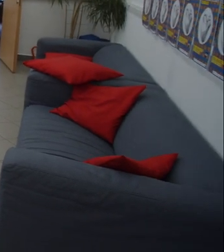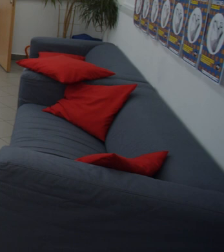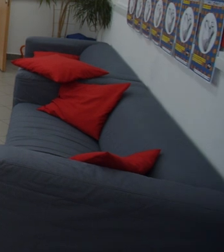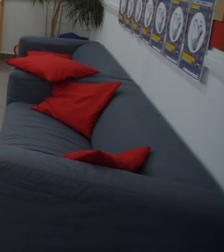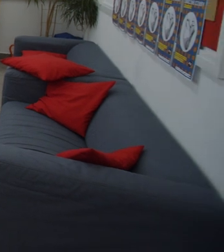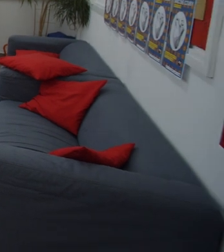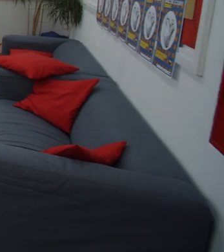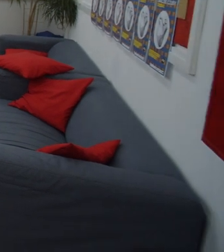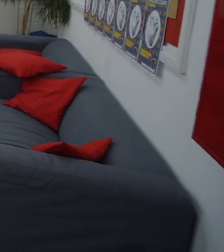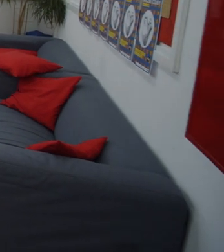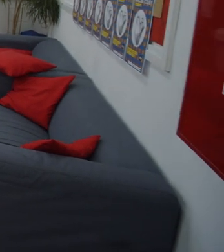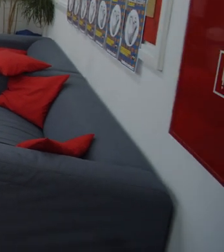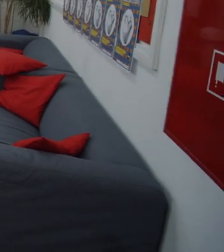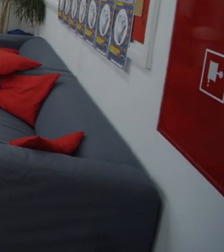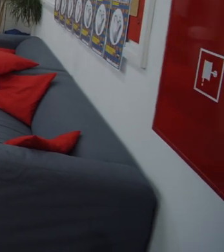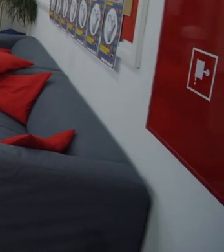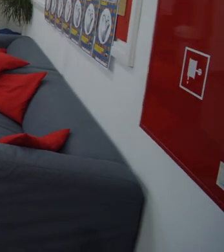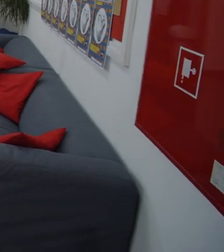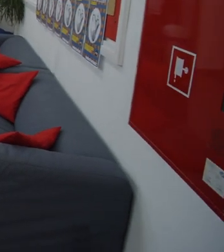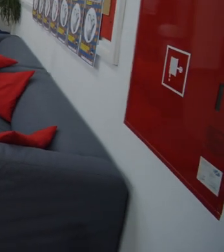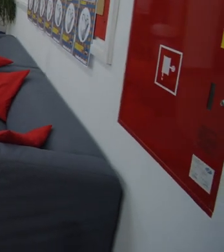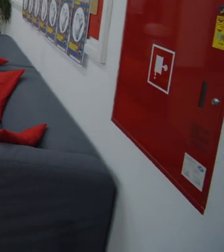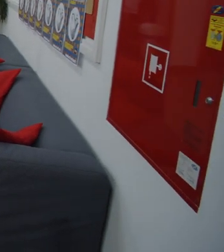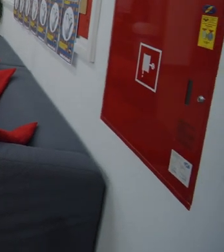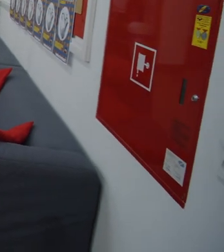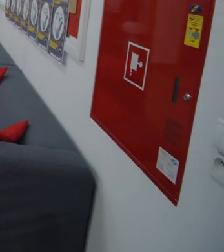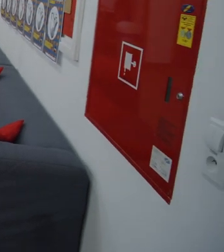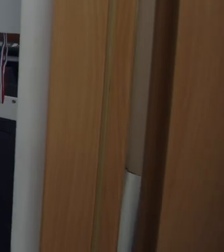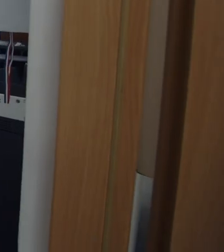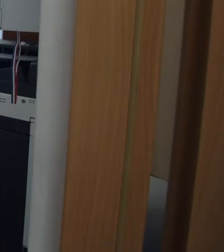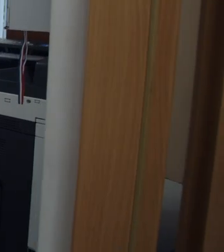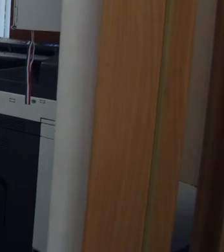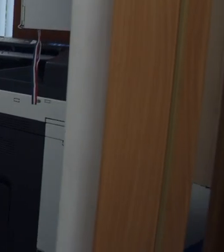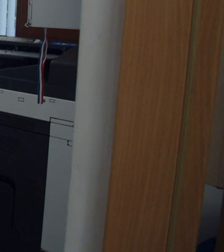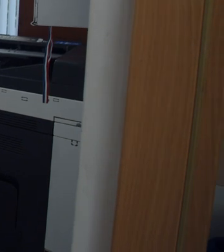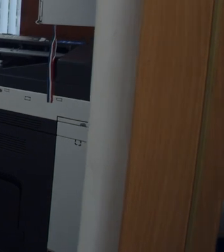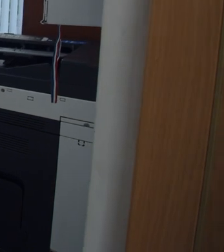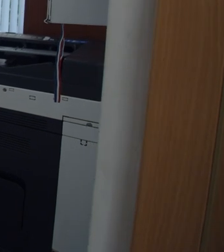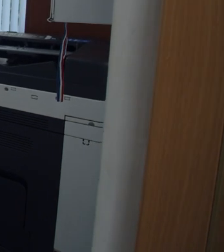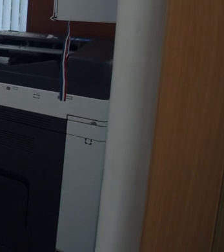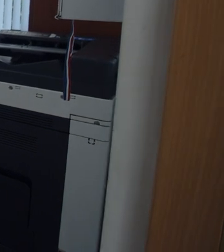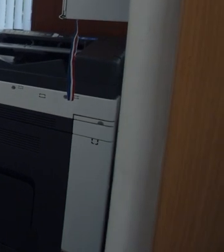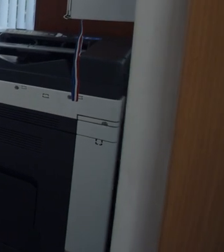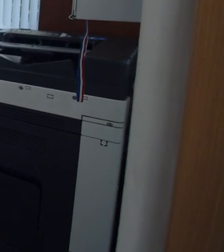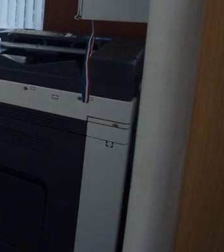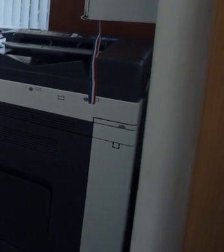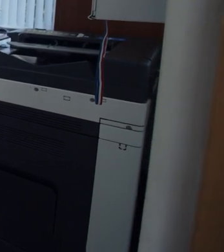Wejście do biur zespołu DDK jest po prawej stronie. W głębi pomieszczenia. Wnętrze biura. Gęsto ustawione stoliki z komputerami,